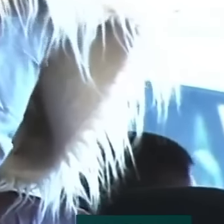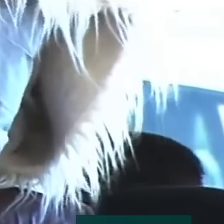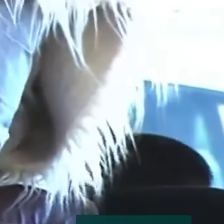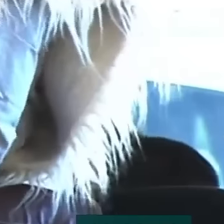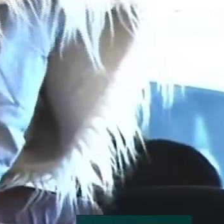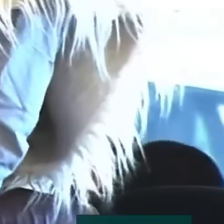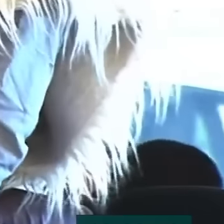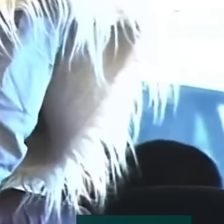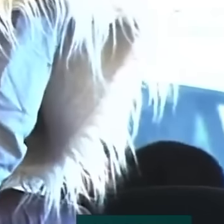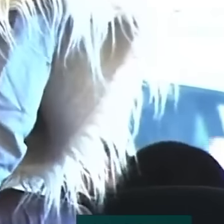comunidad